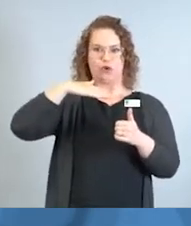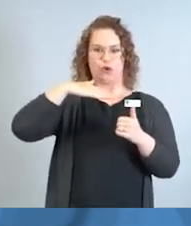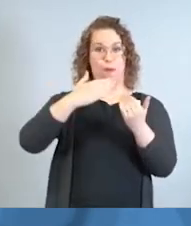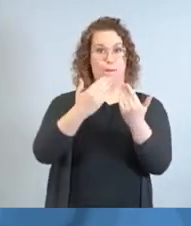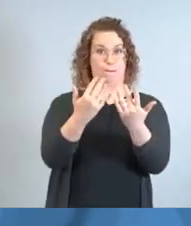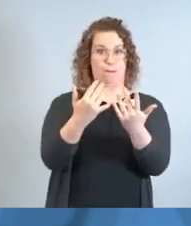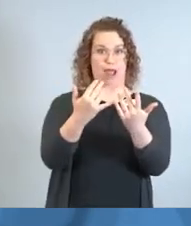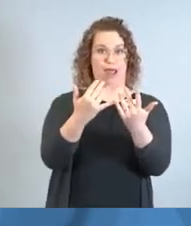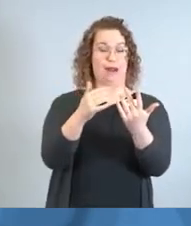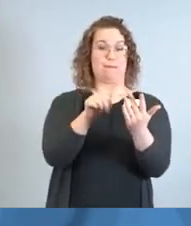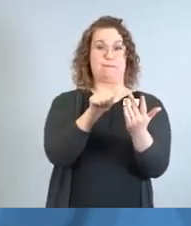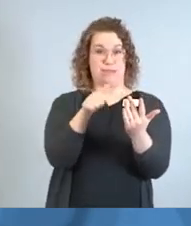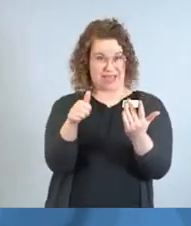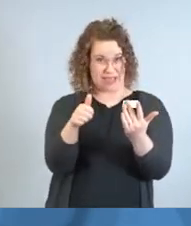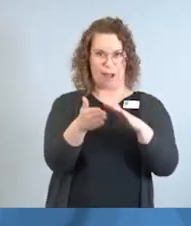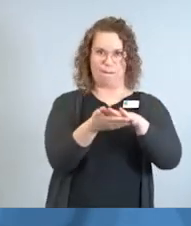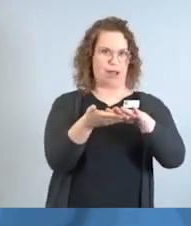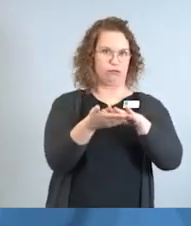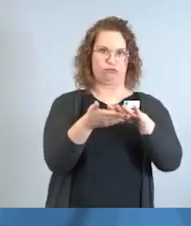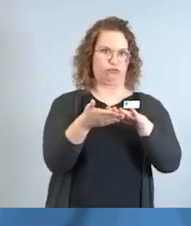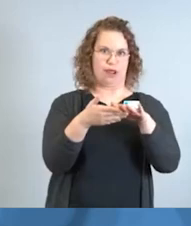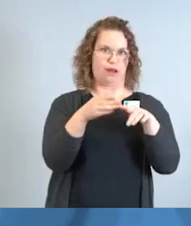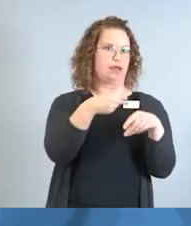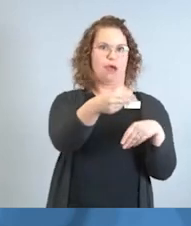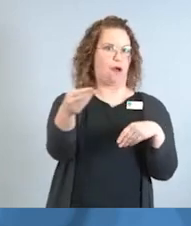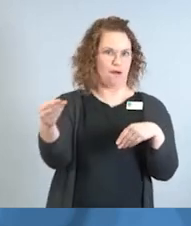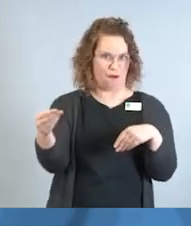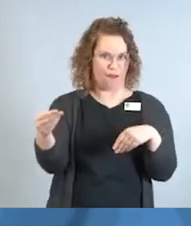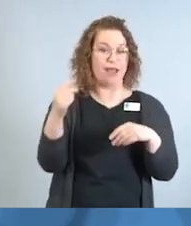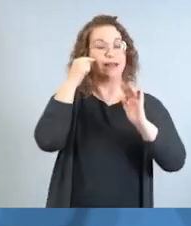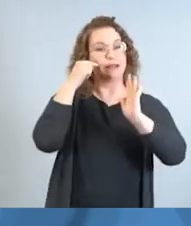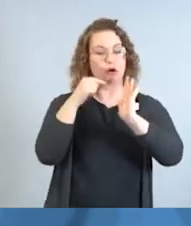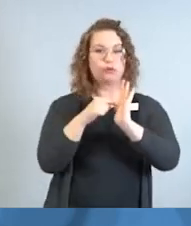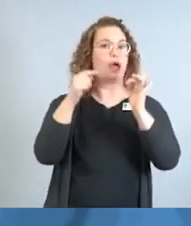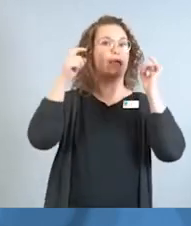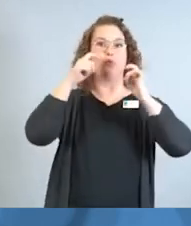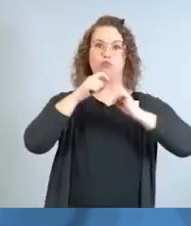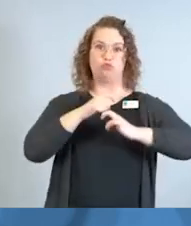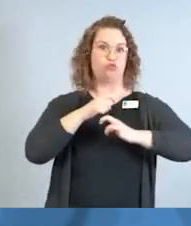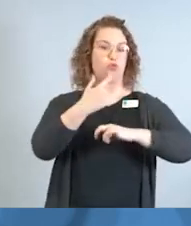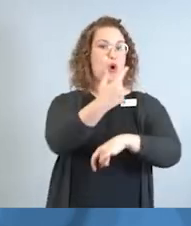joten ei tarvitse olettaakaan, että rokotuskattavuus olisi kaikissa kunnissa vastaava.